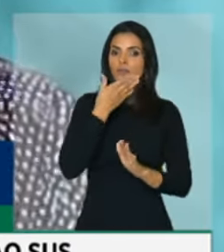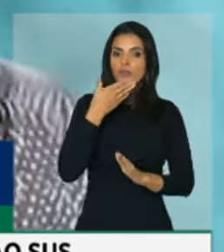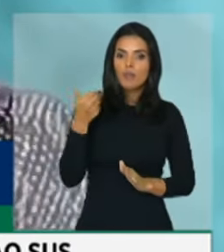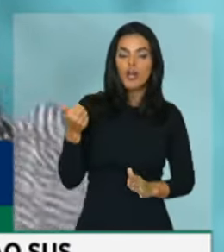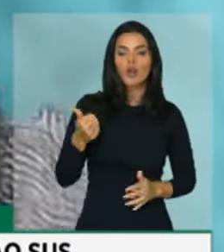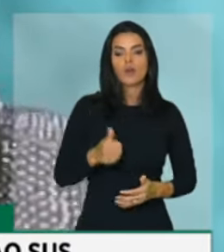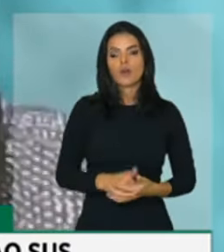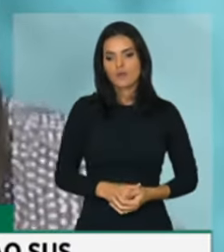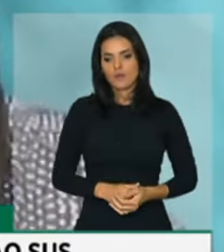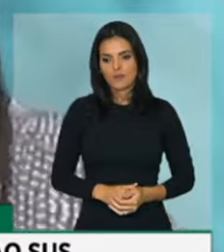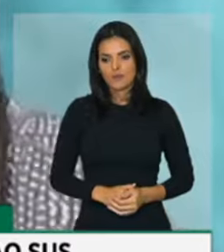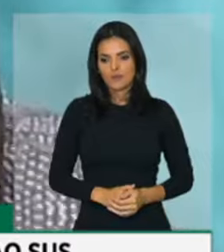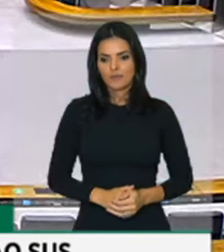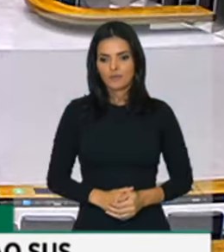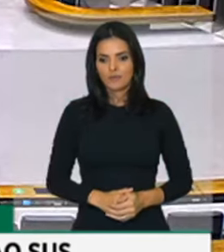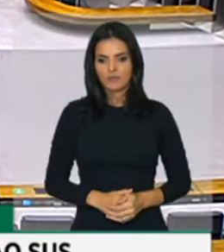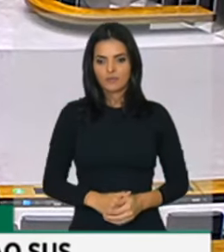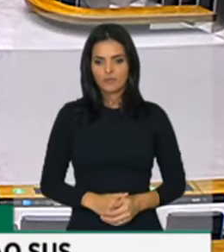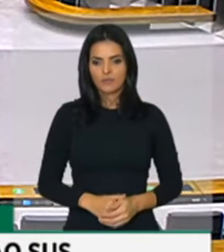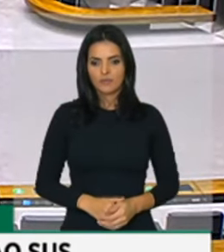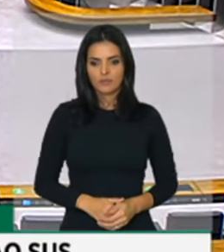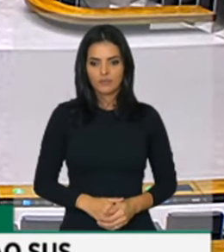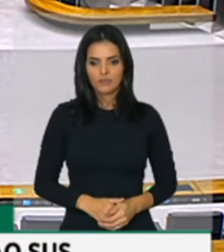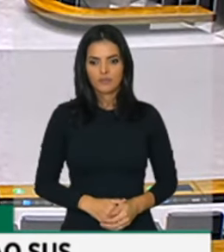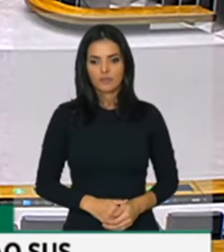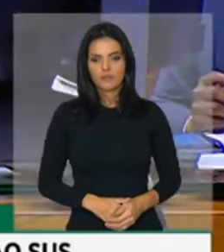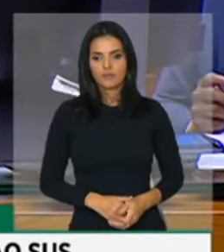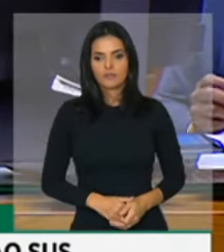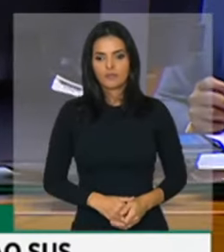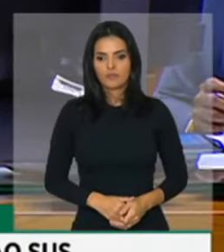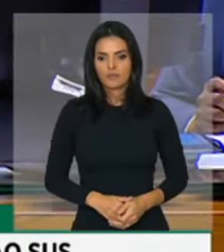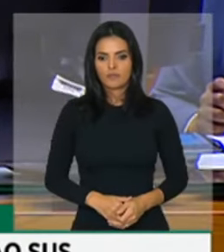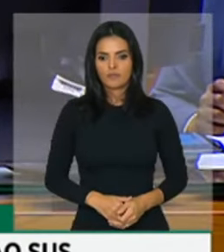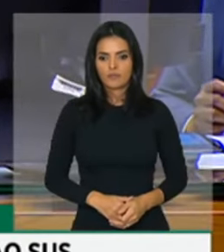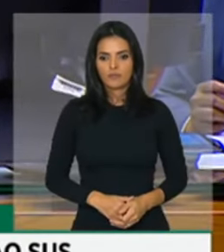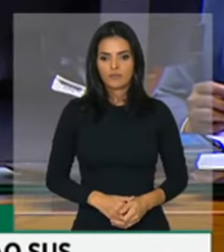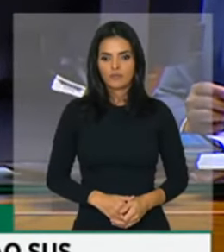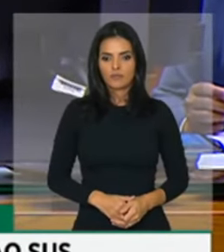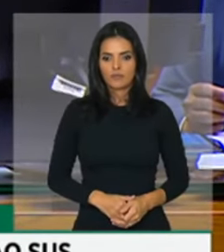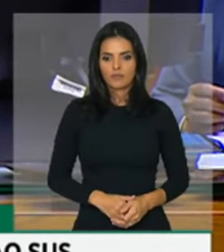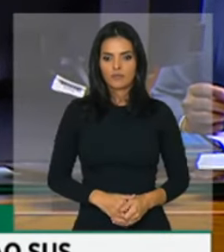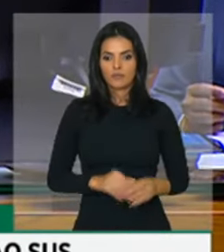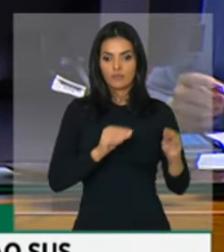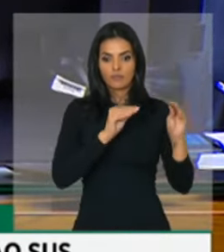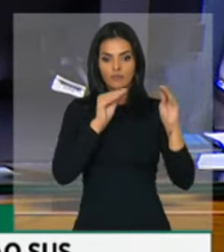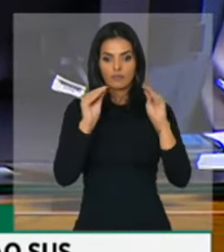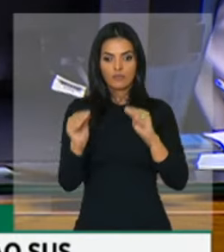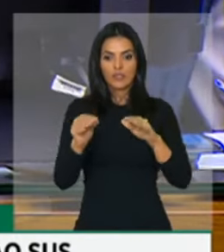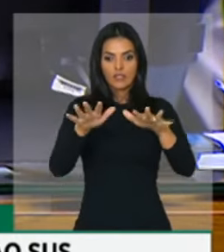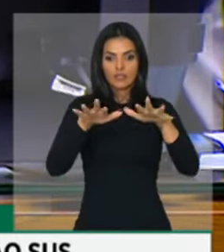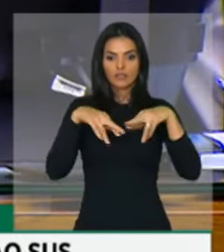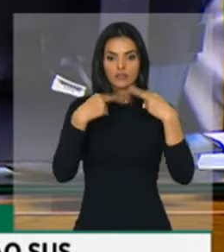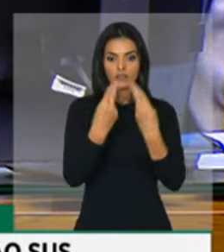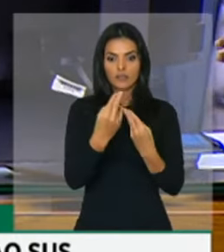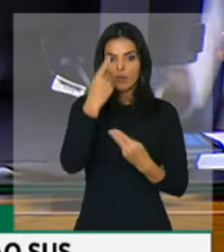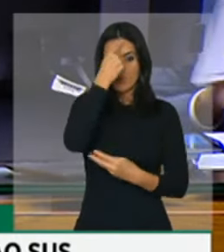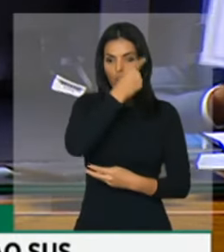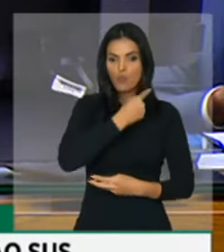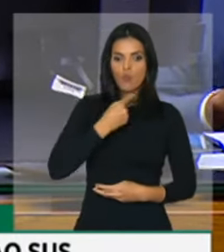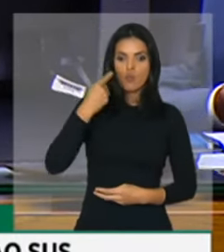QUE MELHORE... -- [PRESIDENTE]: PRORROGO A SESSÃO POR UMA HORA. COMO ENCAMINHA A OPOSIÇÃO? [DEPUTADA]: SENHOR PRESIDENTE, EU ABRI ESSA